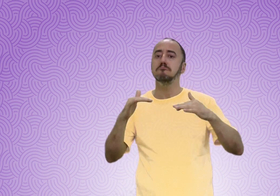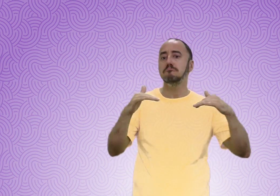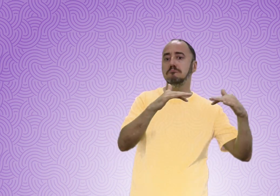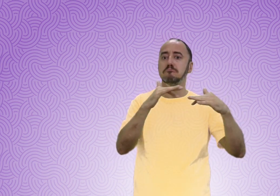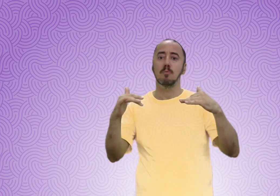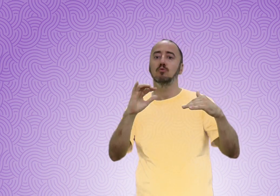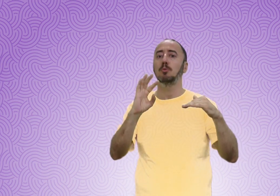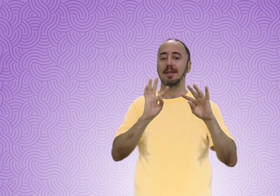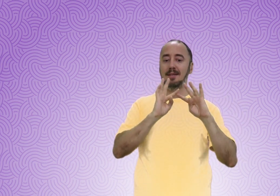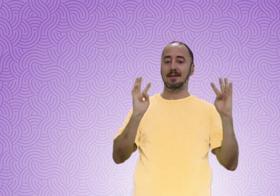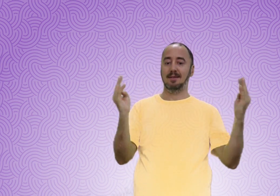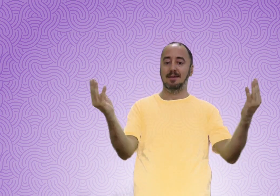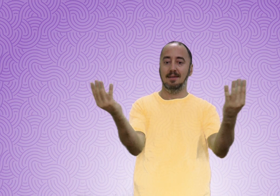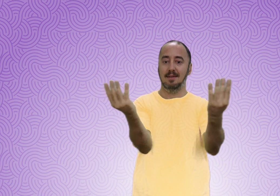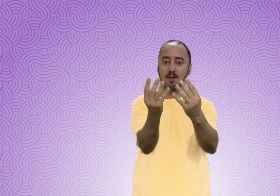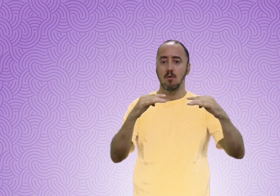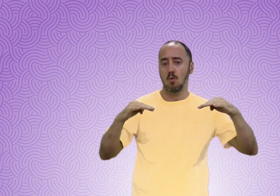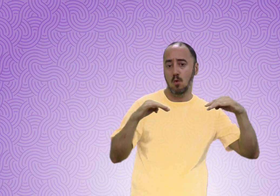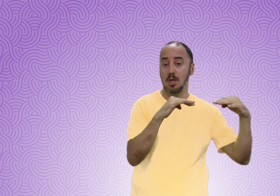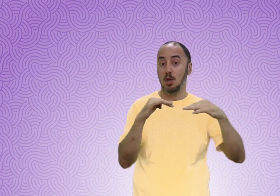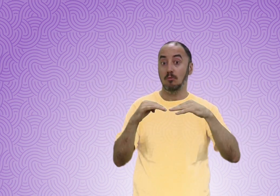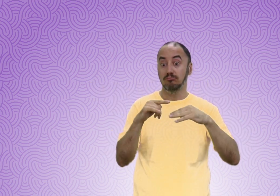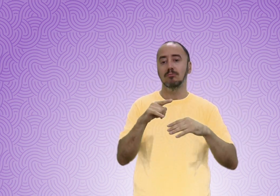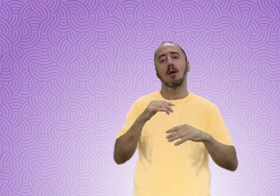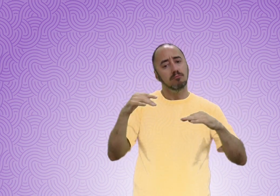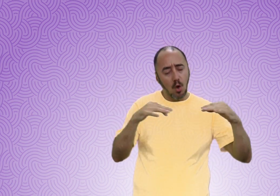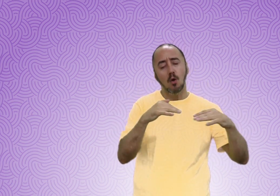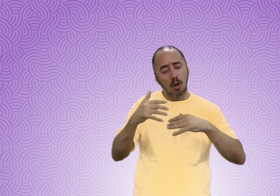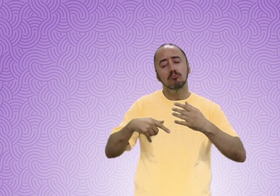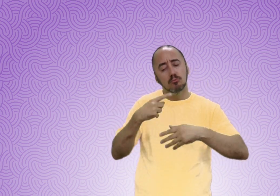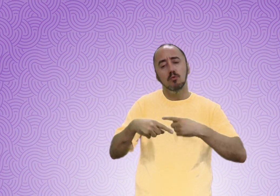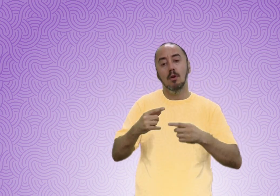un torneo de prueba, con una cancha cercada.